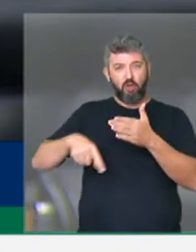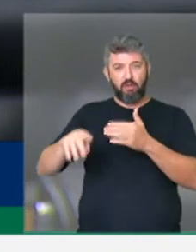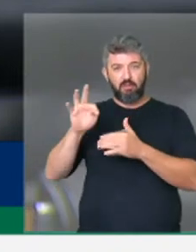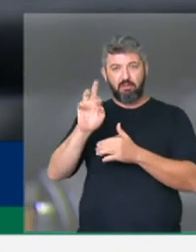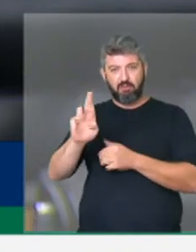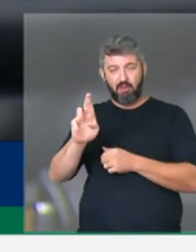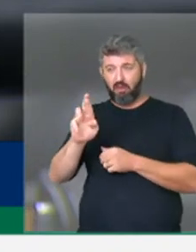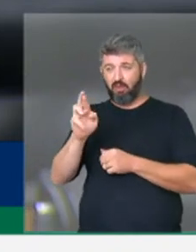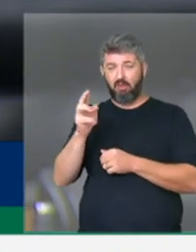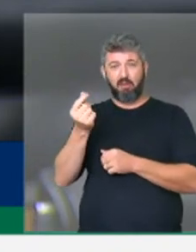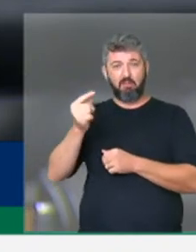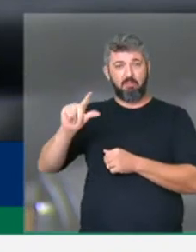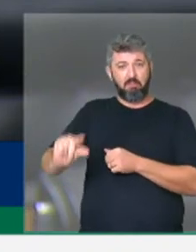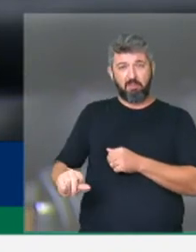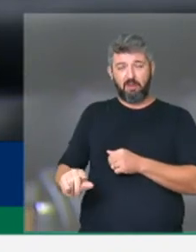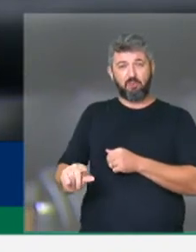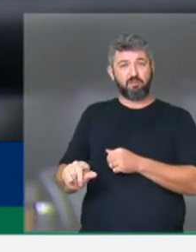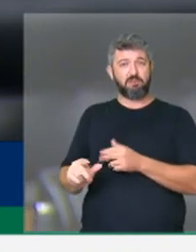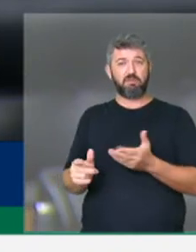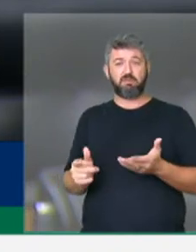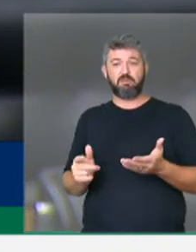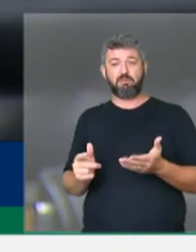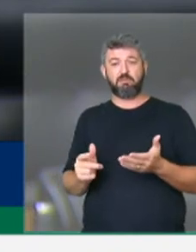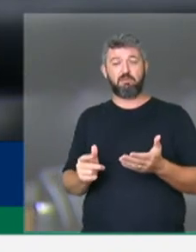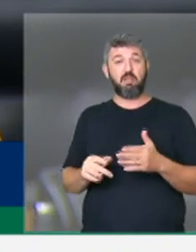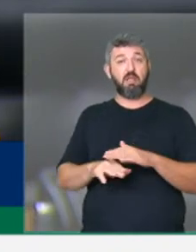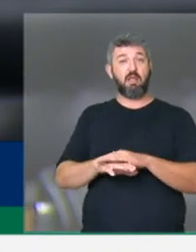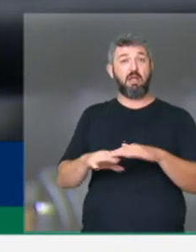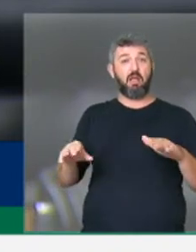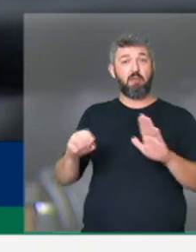INVESTIMENTOS PRIVADOS, E DE PAGAMENTO DE DÍVIDAS POR SER DEFENDIDA MAIS PARA DEVEDORES,